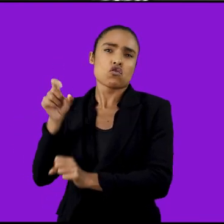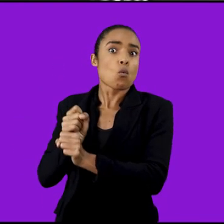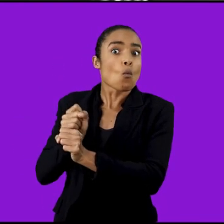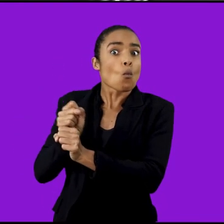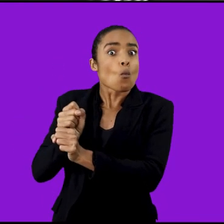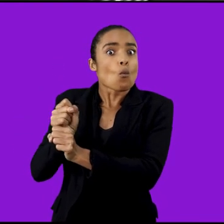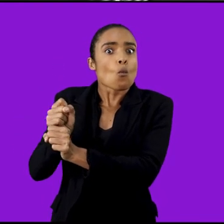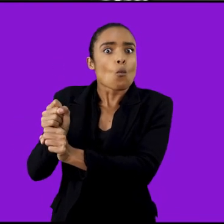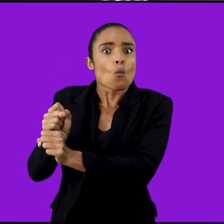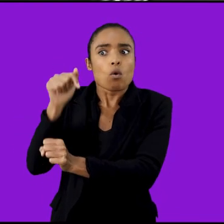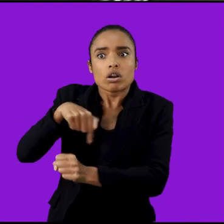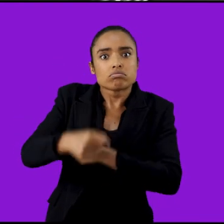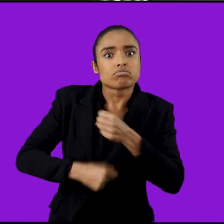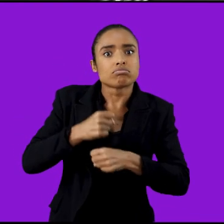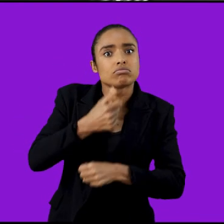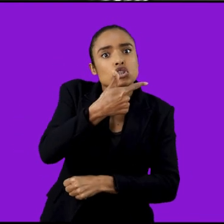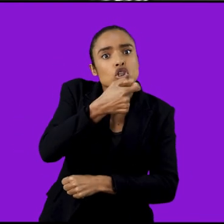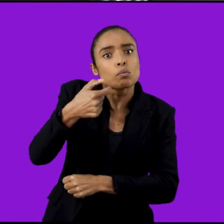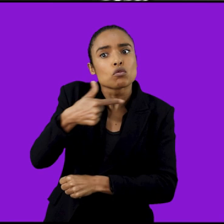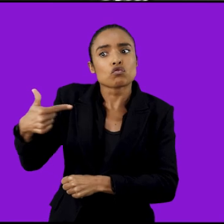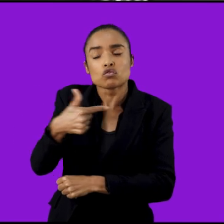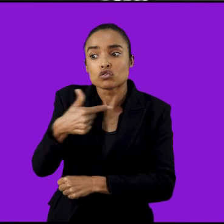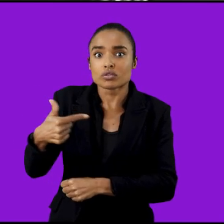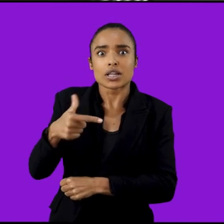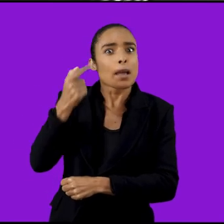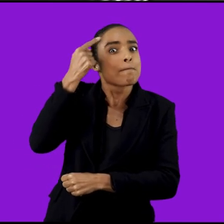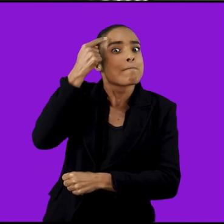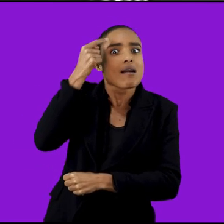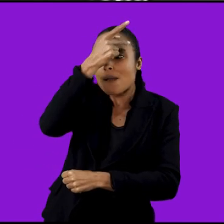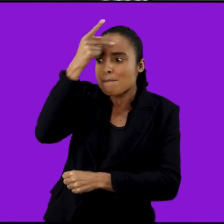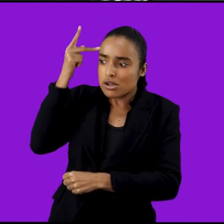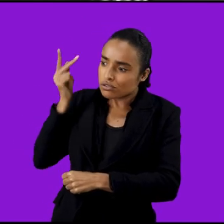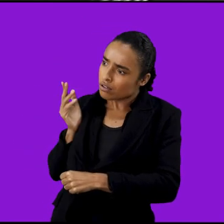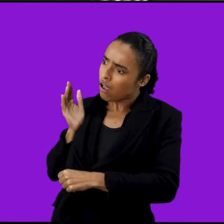geração que foi na feira durante 21 anos. Ela vai pra um lugar onde aquela questão